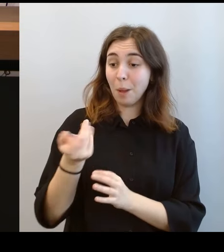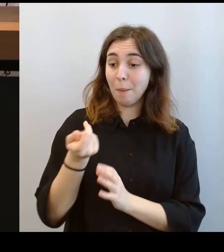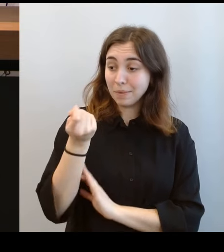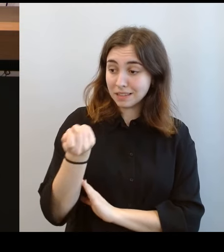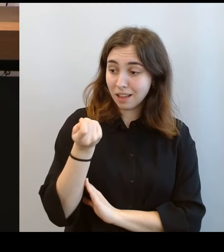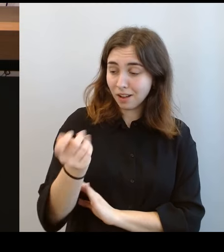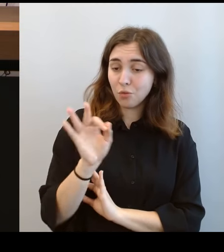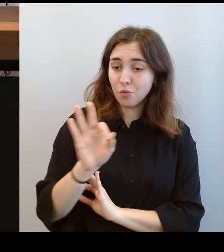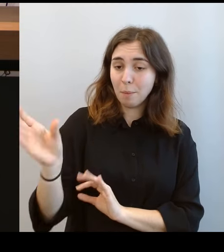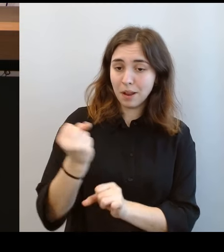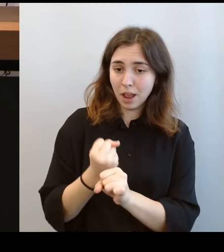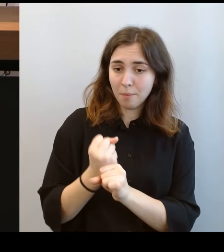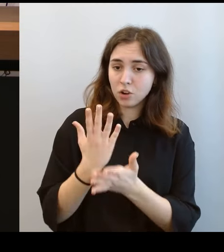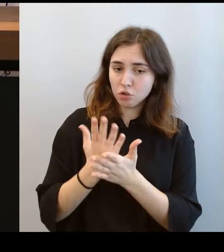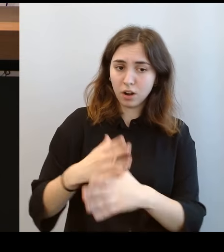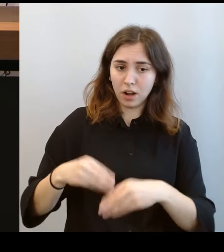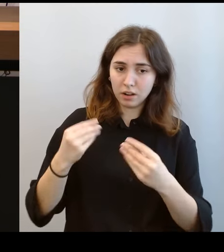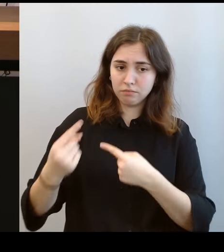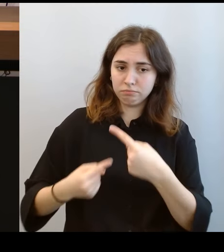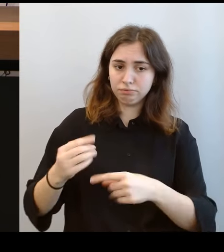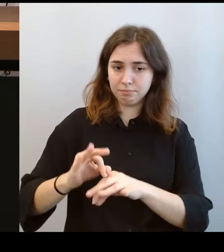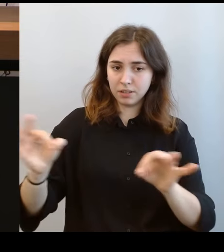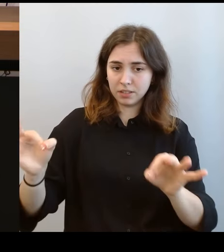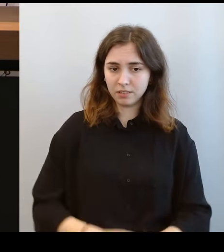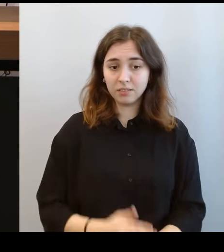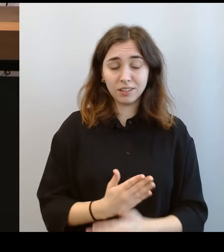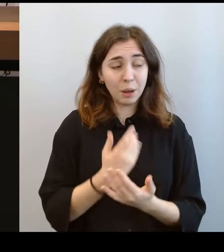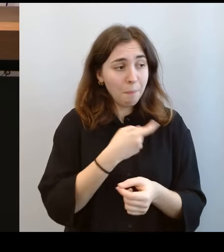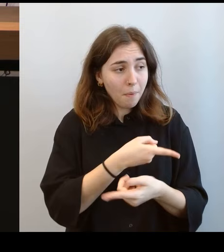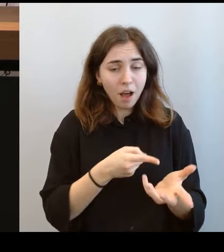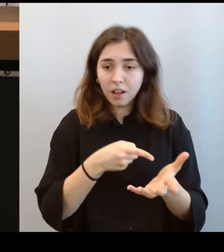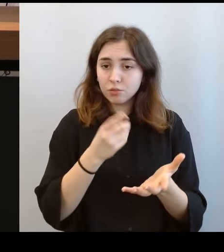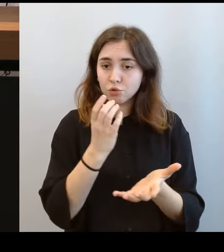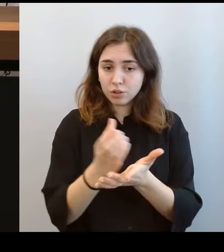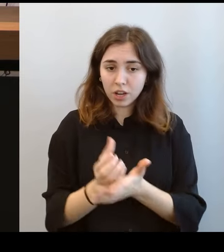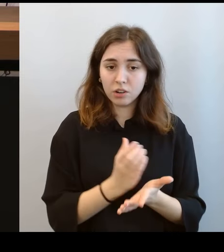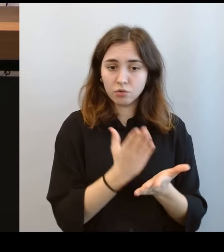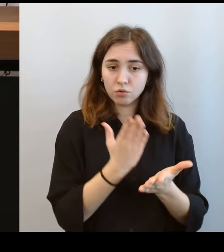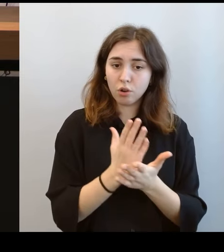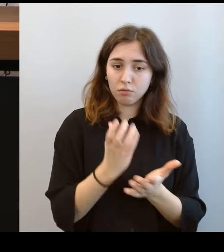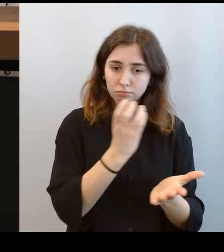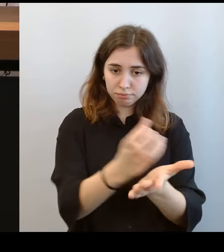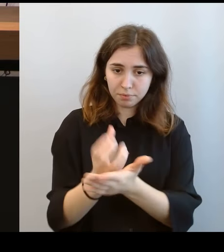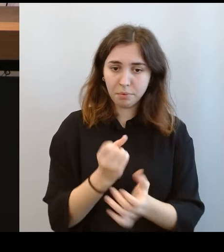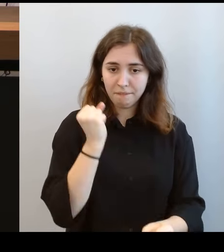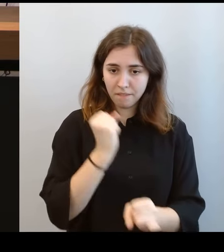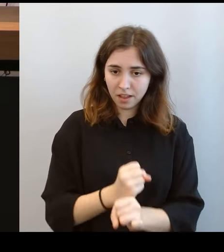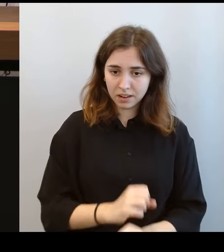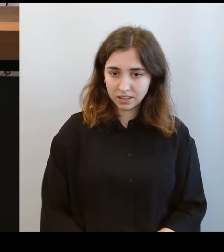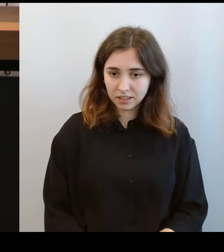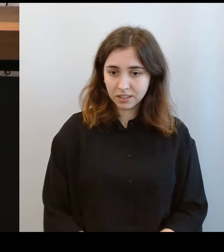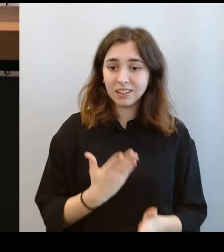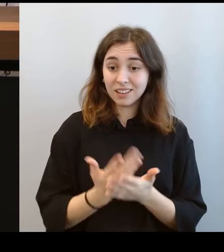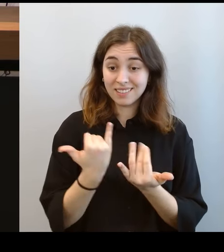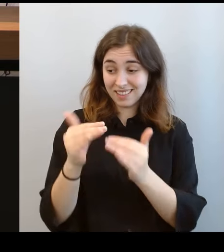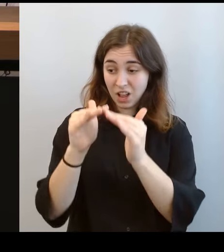Stellen konnten zum Teil besetzt werden und für Erweiterung der Plätze für Sanierung vorhandener Gebäude für den Ausbau sind entsprechende